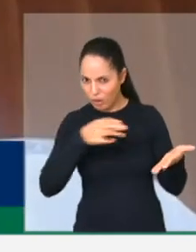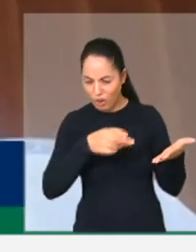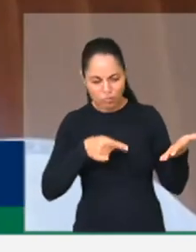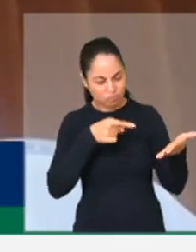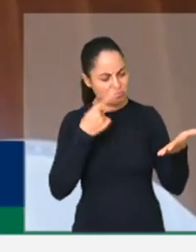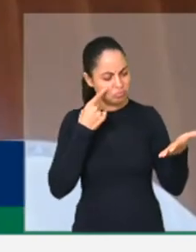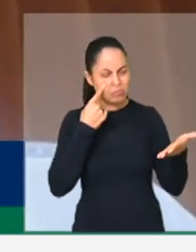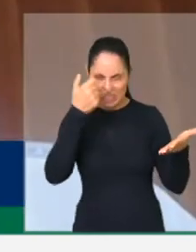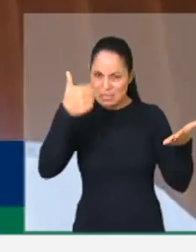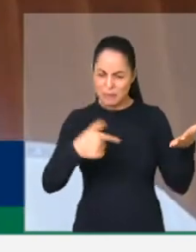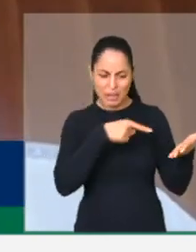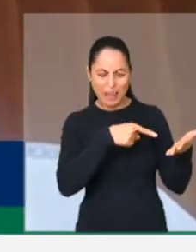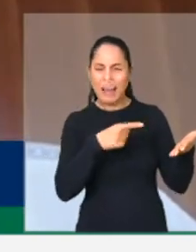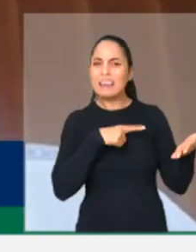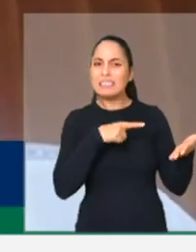UMA DÍVIDA QUE CHEGA A UM VALOR... QUE ESTOU OLHANDO